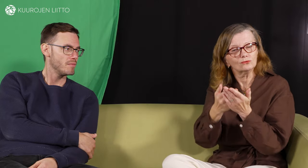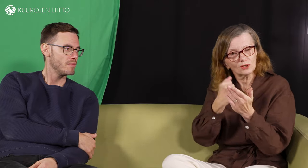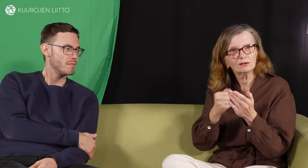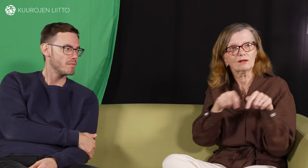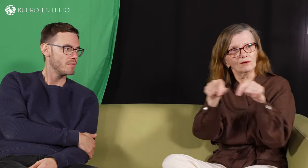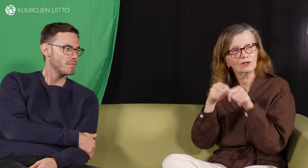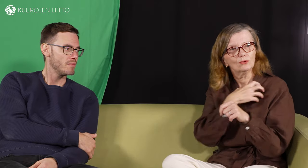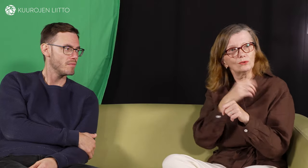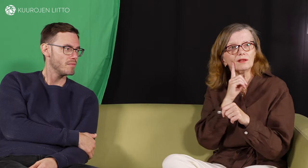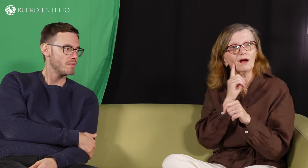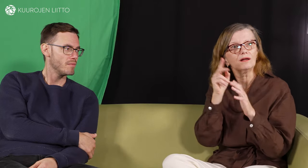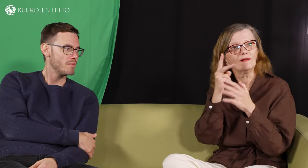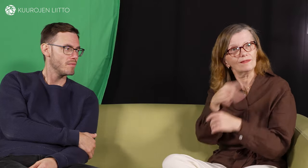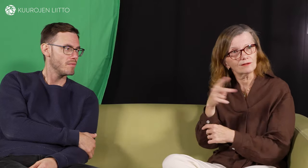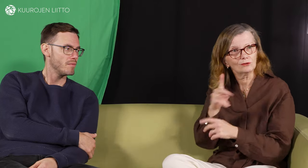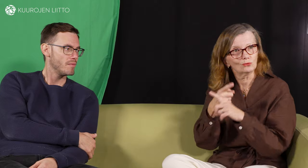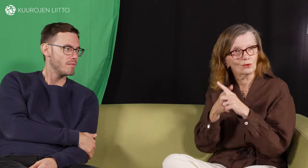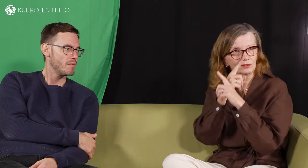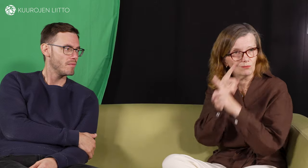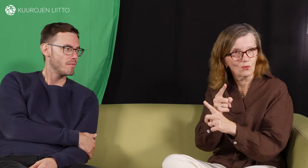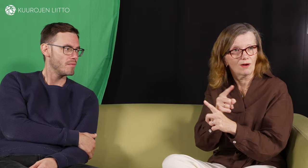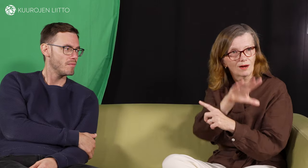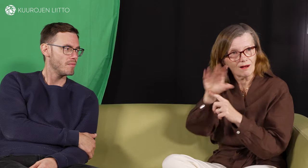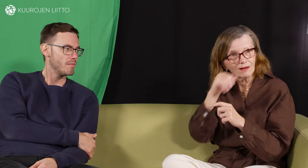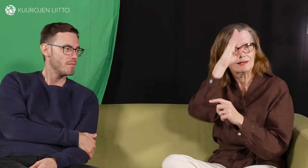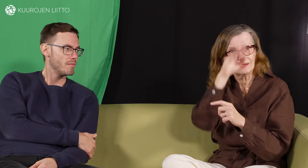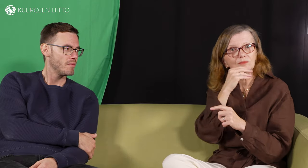Sen takia pyrimme aina tuottamaan videoihin tekstitykset, -